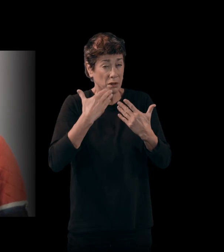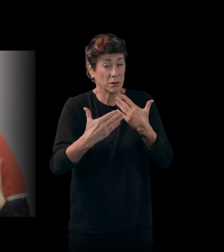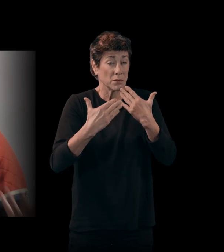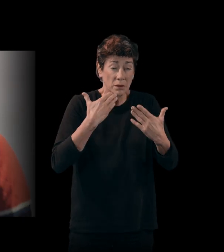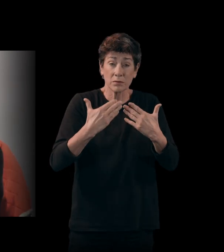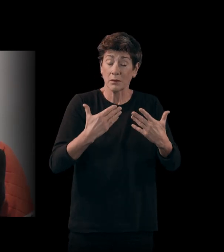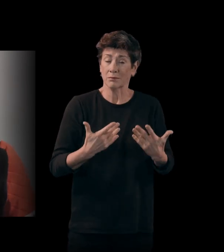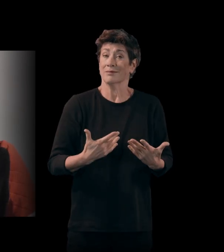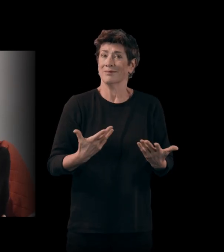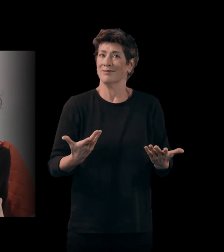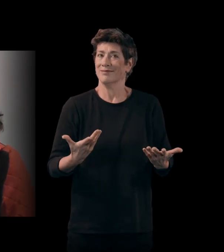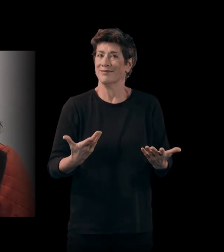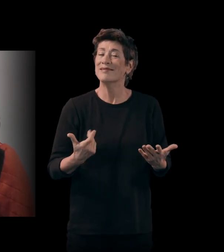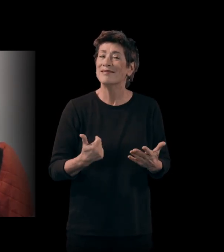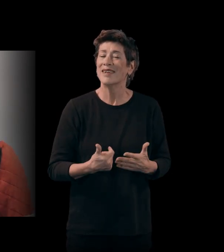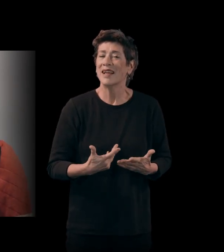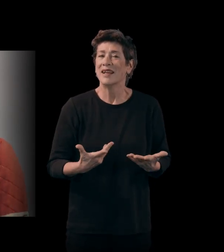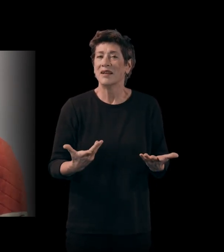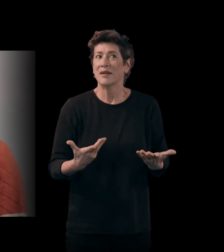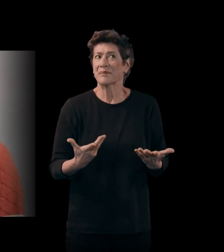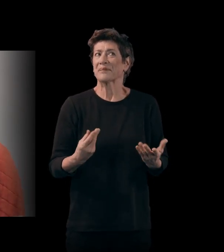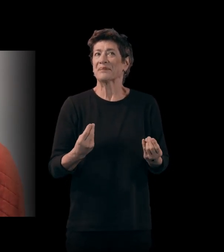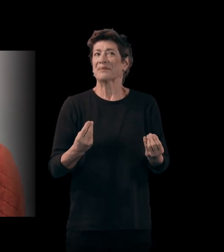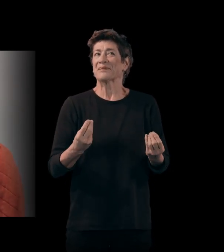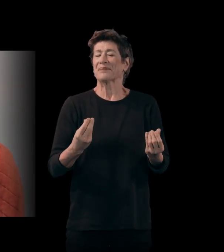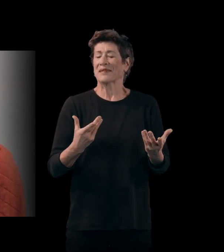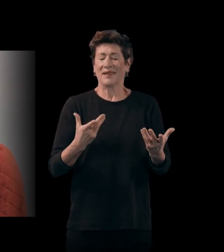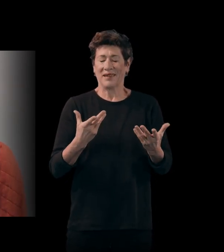Et donc là, vous voyez, forcément, les choses sont tout de suite déplacées.